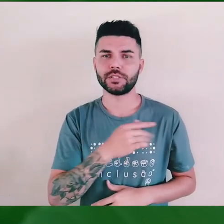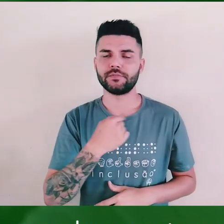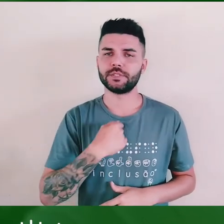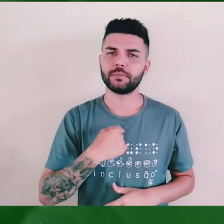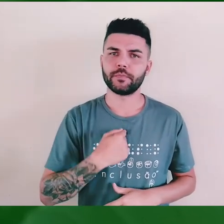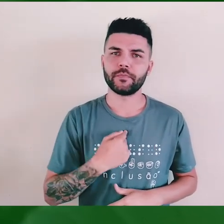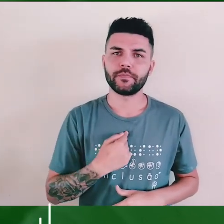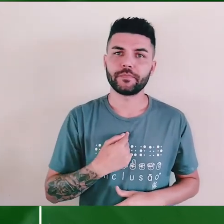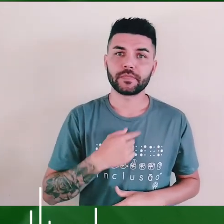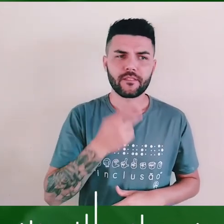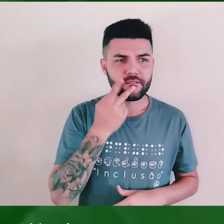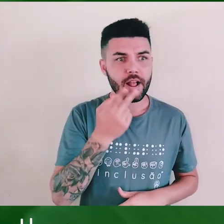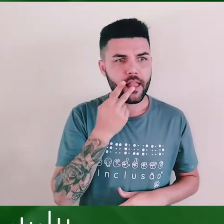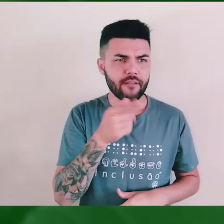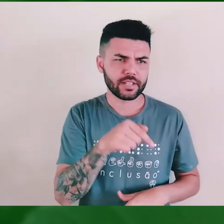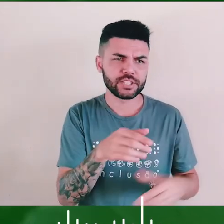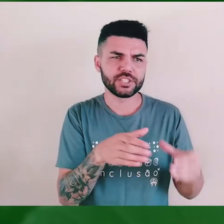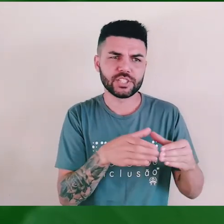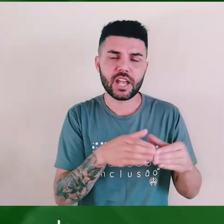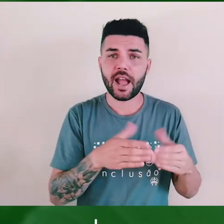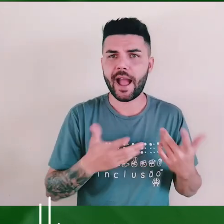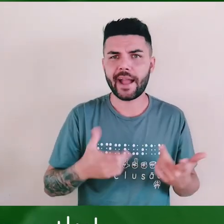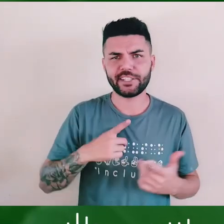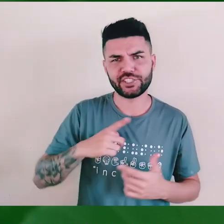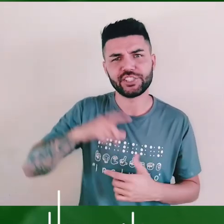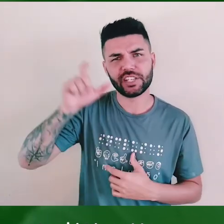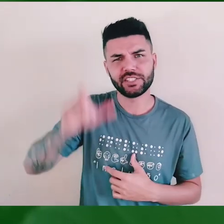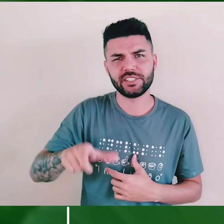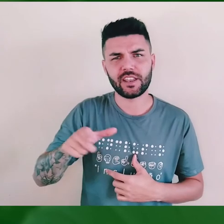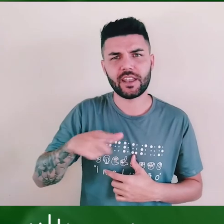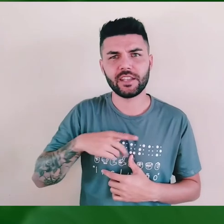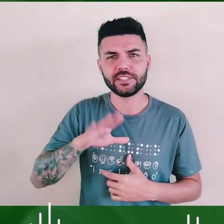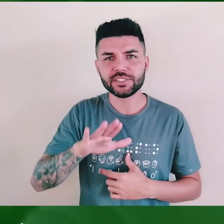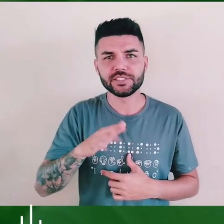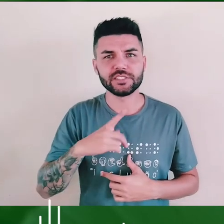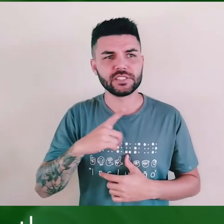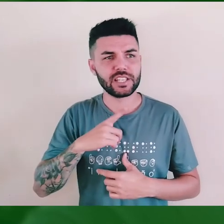que tinha gente na turma que queria ser jornalista mas o texto era uma merda, cheiro de erros